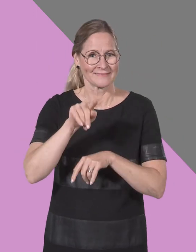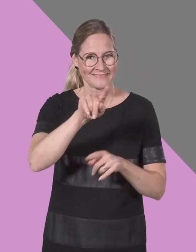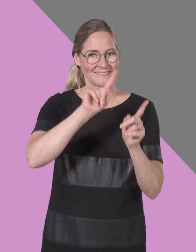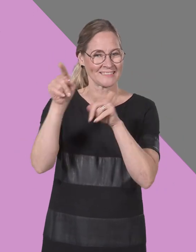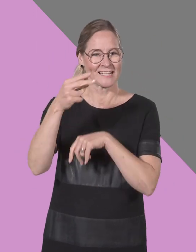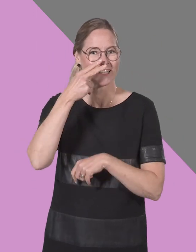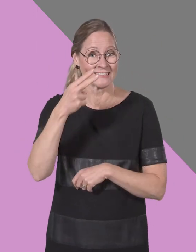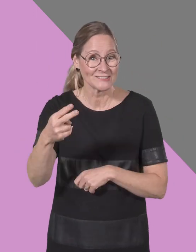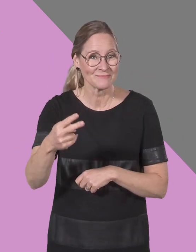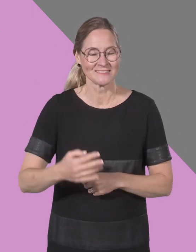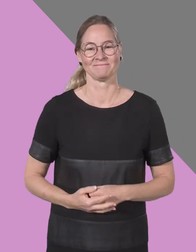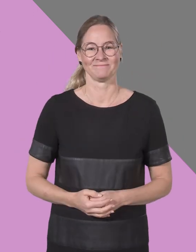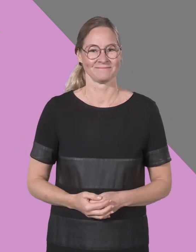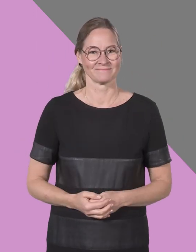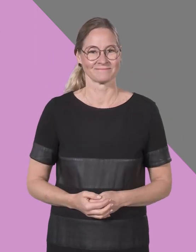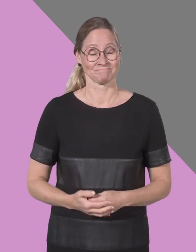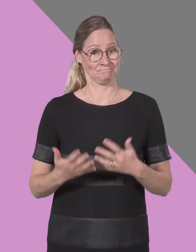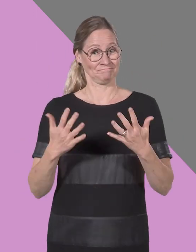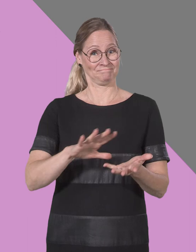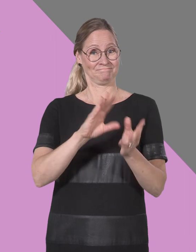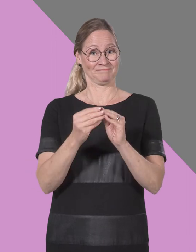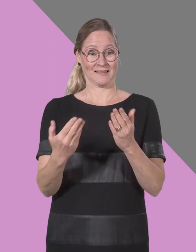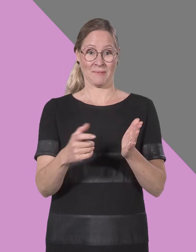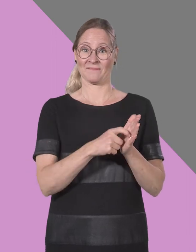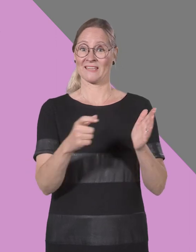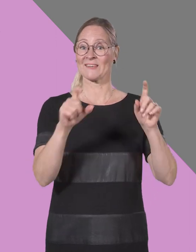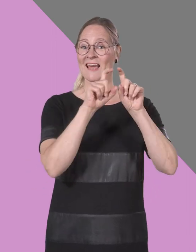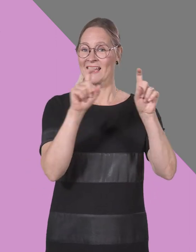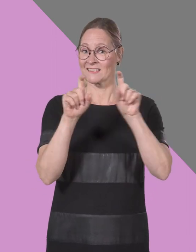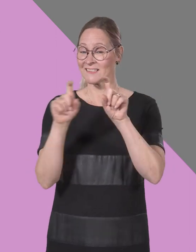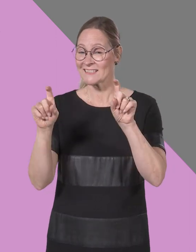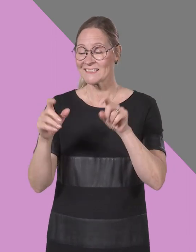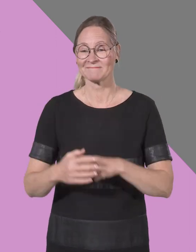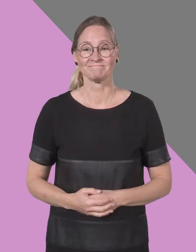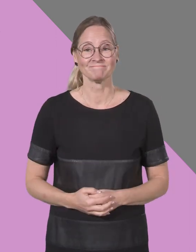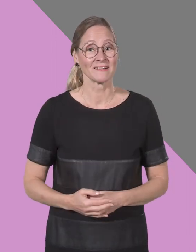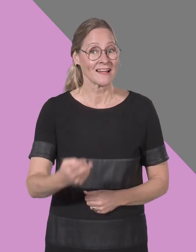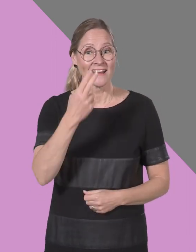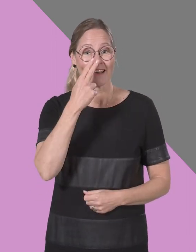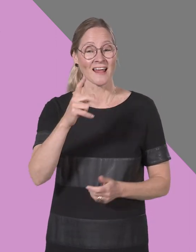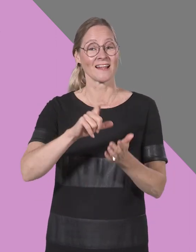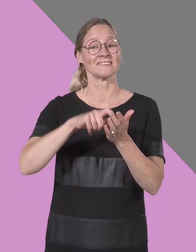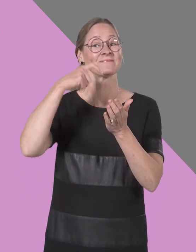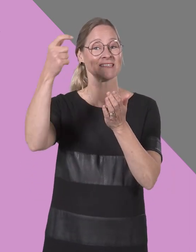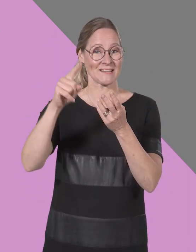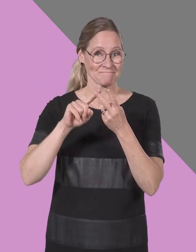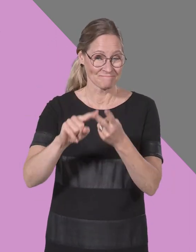Käykäähän katsomassa! Tässä olivat tämän viikon aiheet. Nähdään taas ensi viikolla!